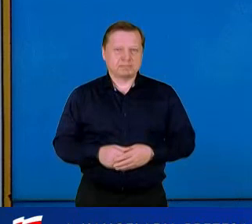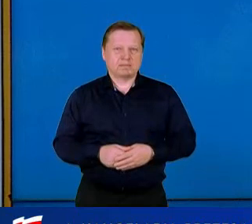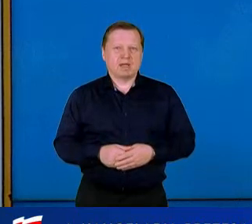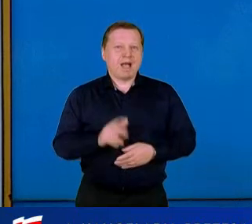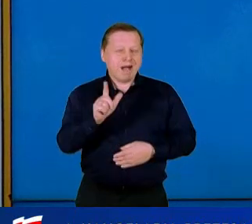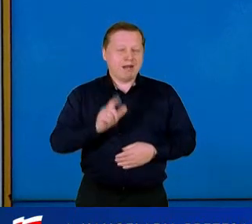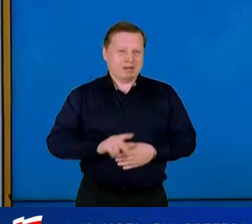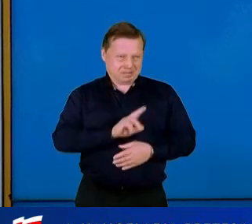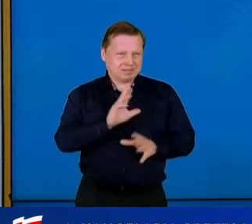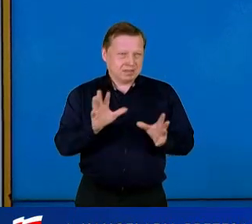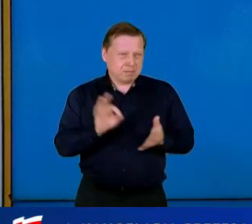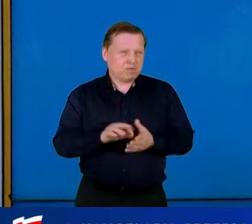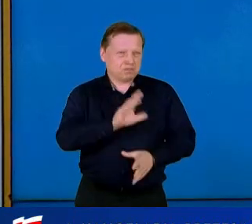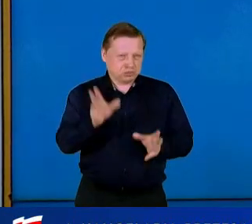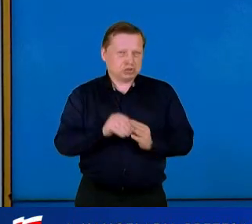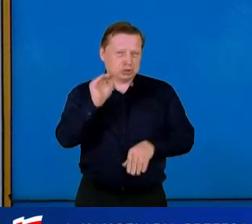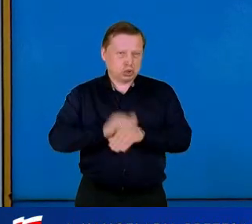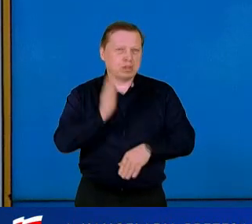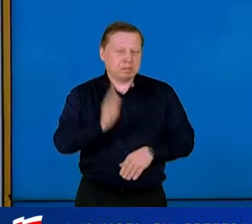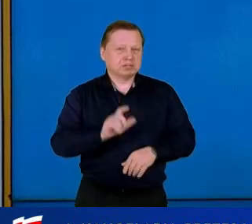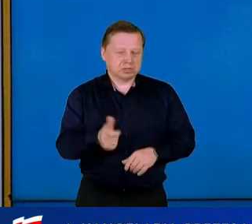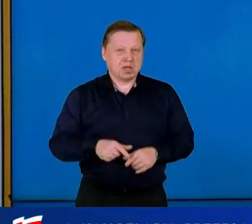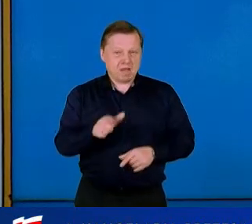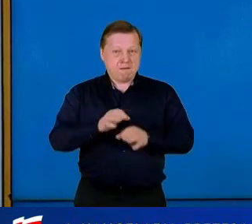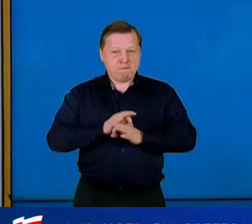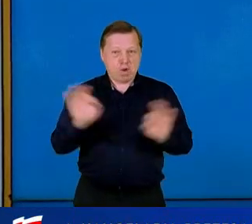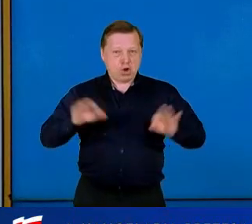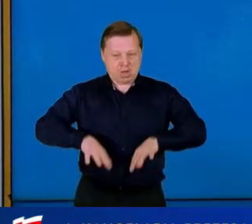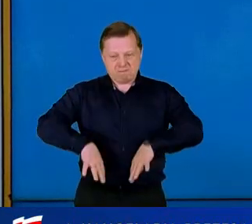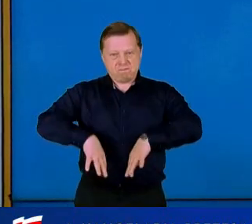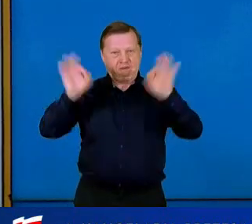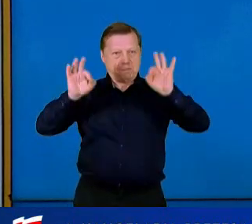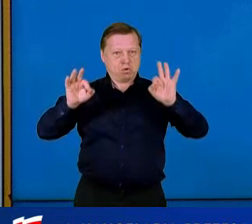że żeby zrealizować tę wolność wyboru, to trzeba żyć.